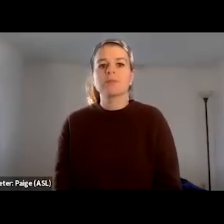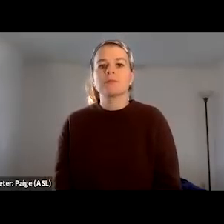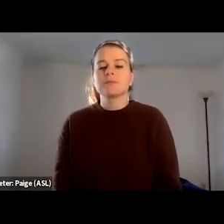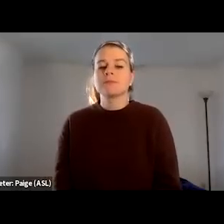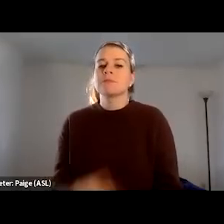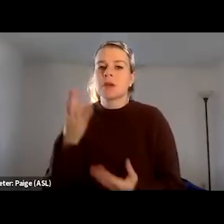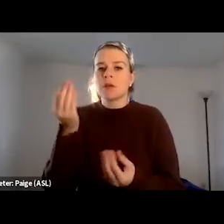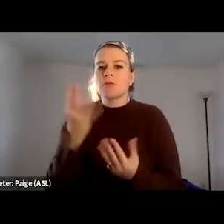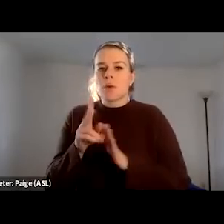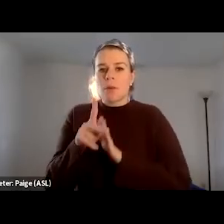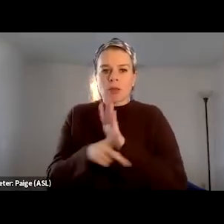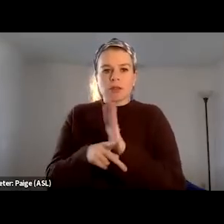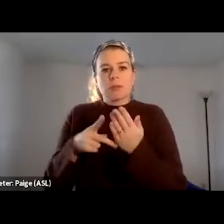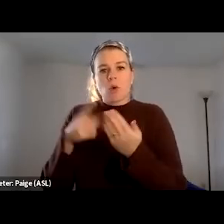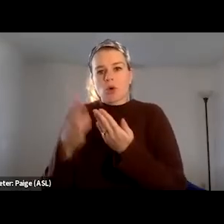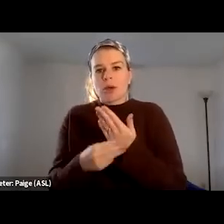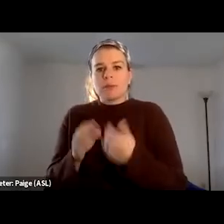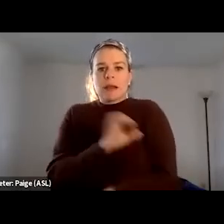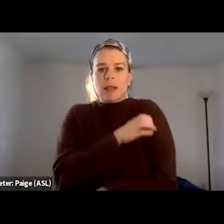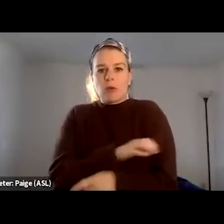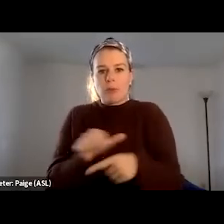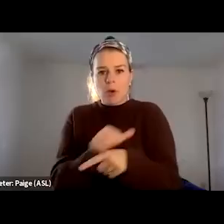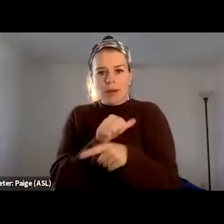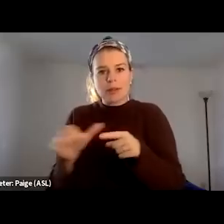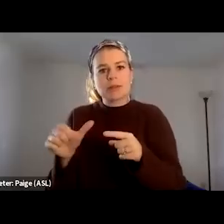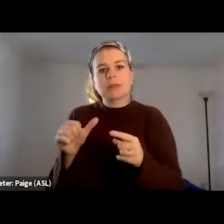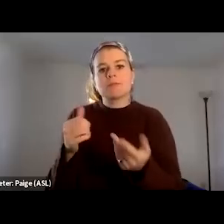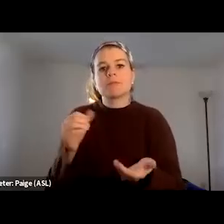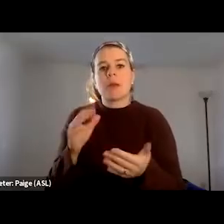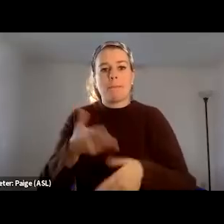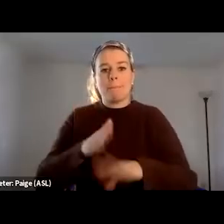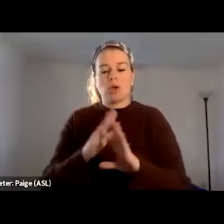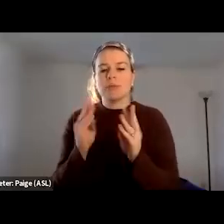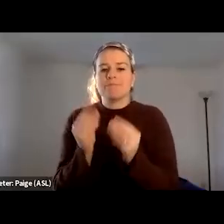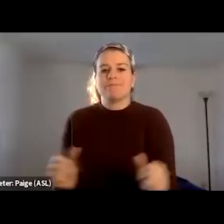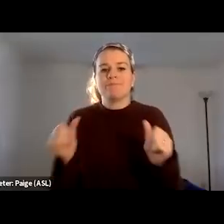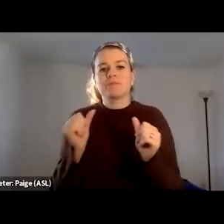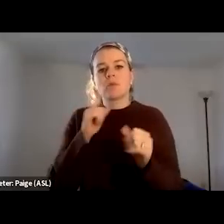que eliminan barreras a la participación y apoyan el compromiso activo en las comunidades para ayudar a combatir la soledad.